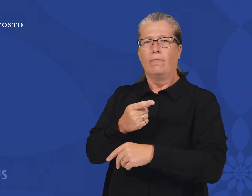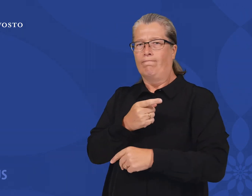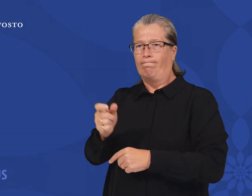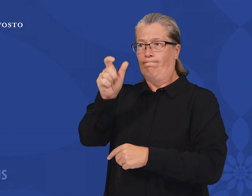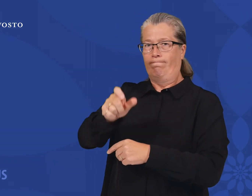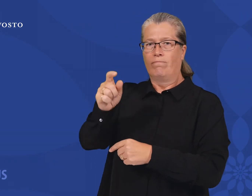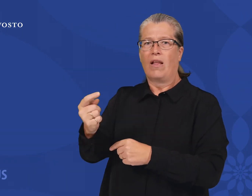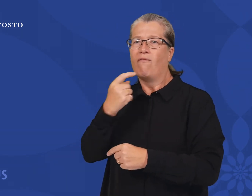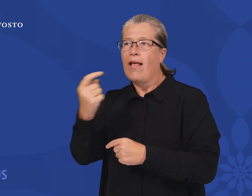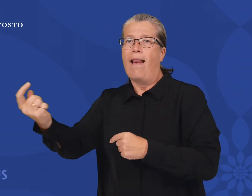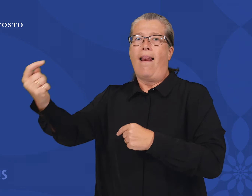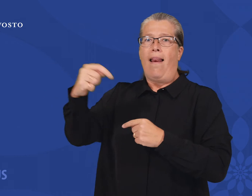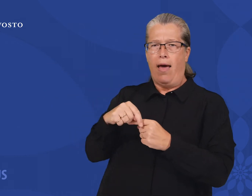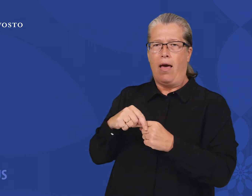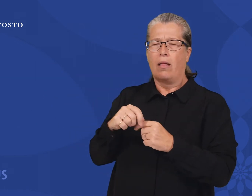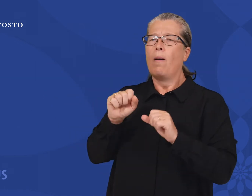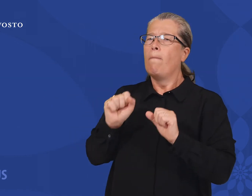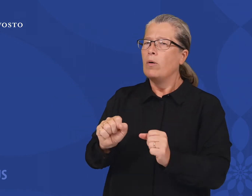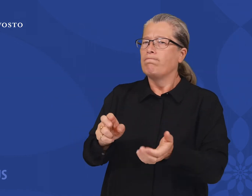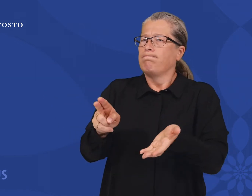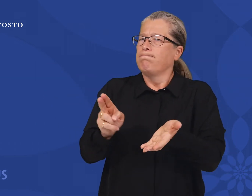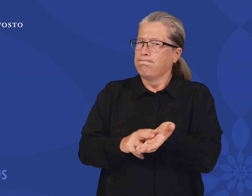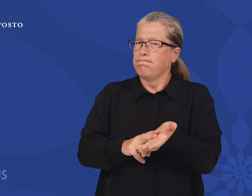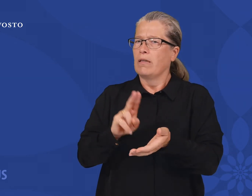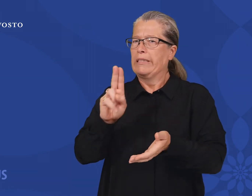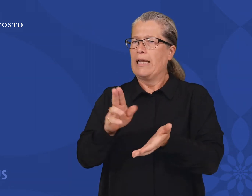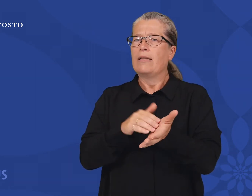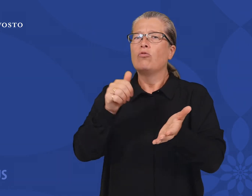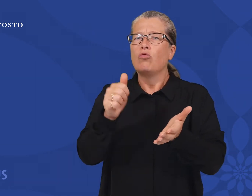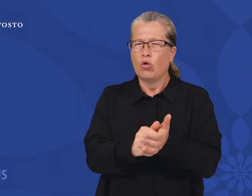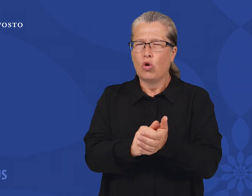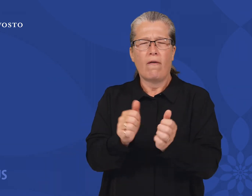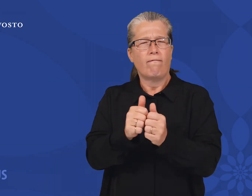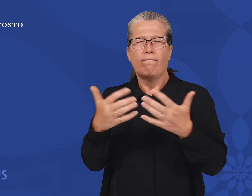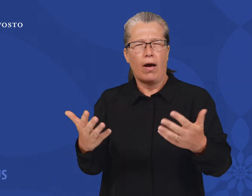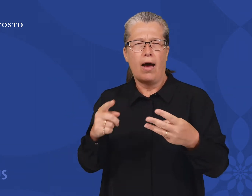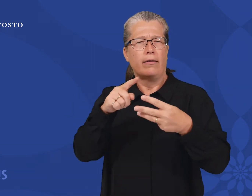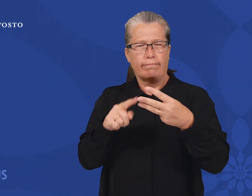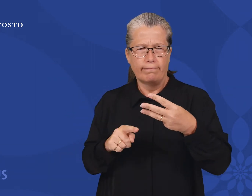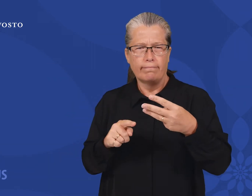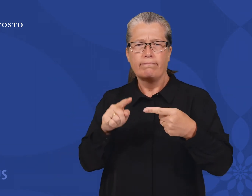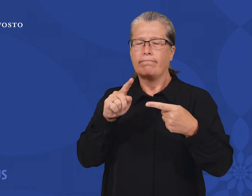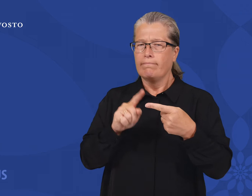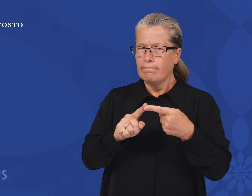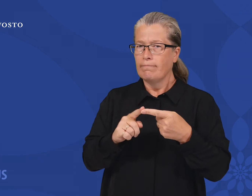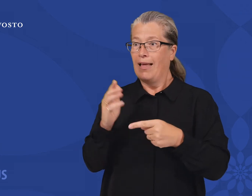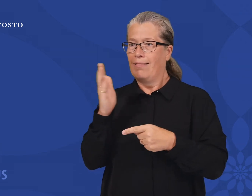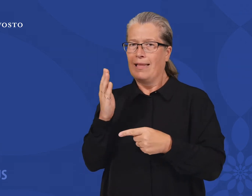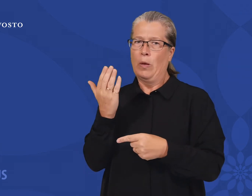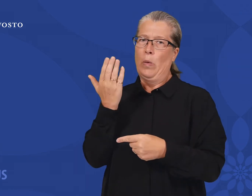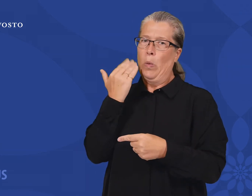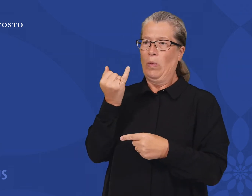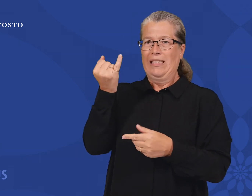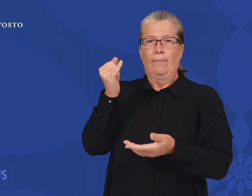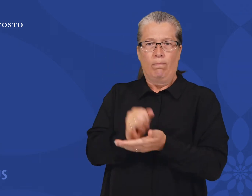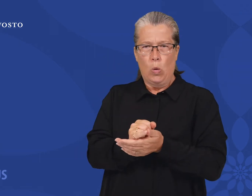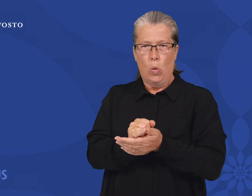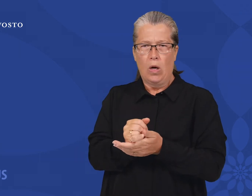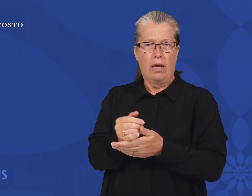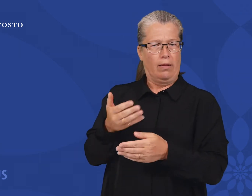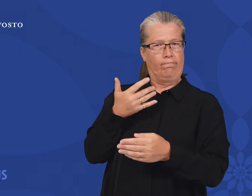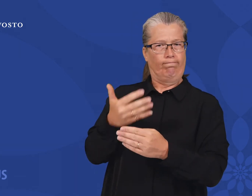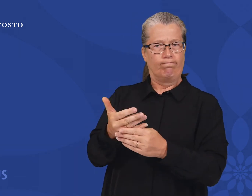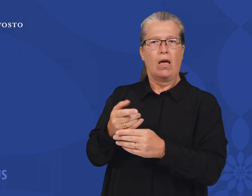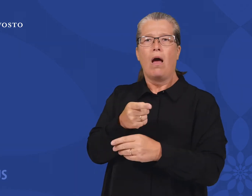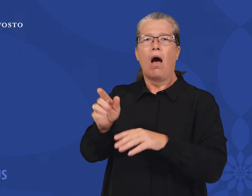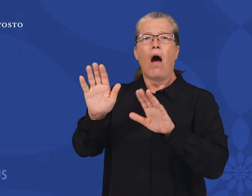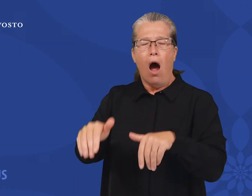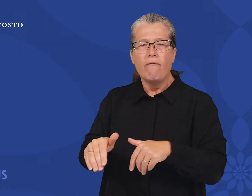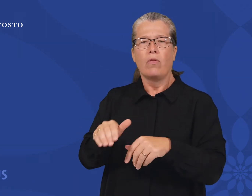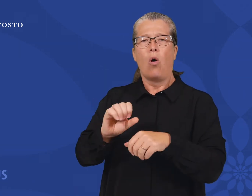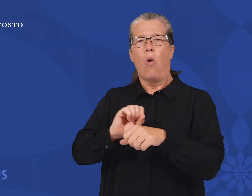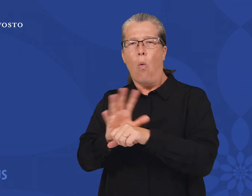(personer födda 2005 eller tidigare) ska visa upp ett tillförlitligt intyg över att de har haft covid-19 -